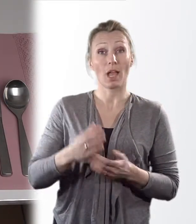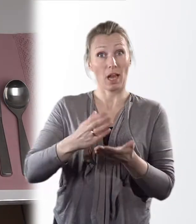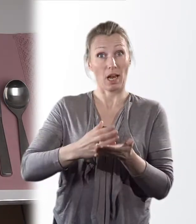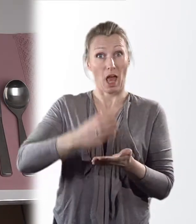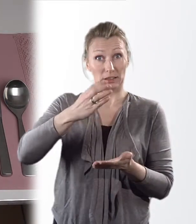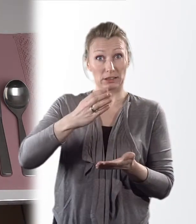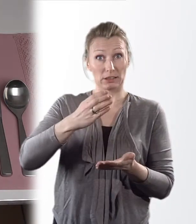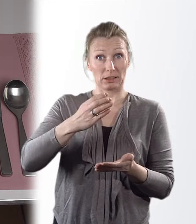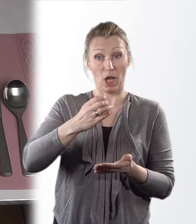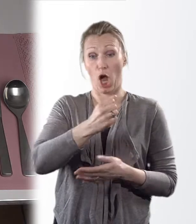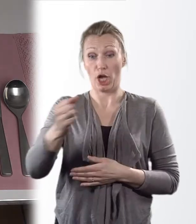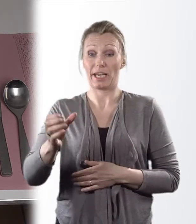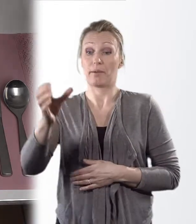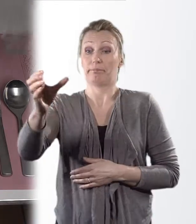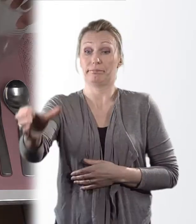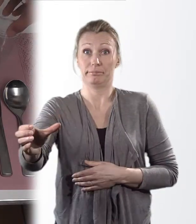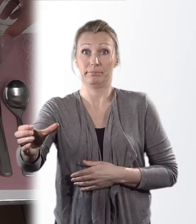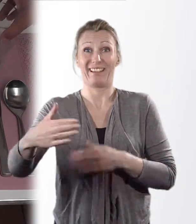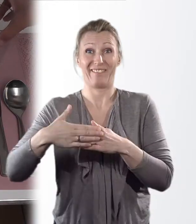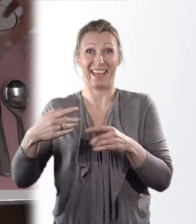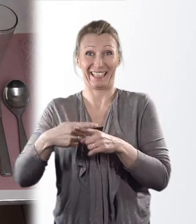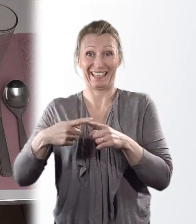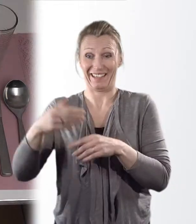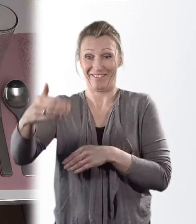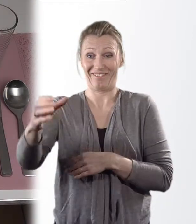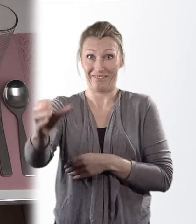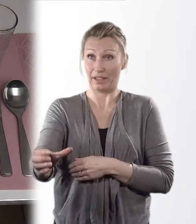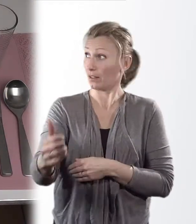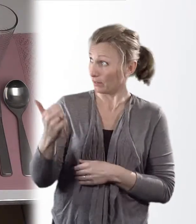Hun setter glasset ovenfor kniven.